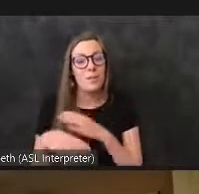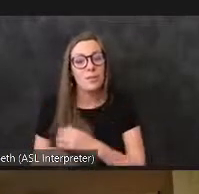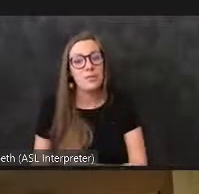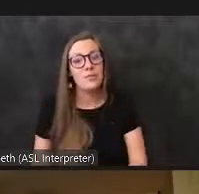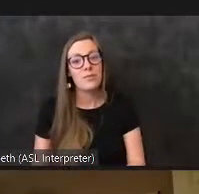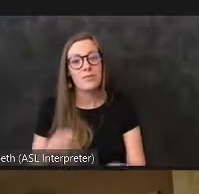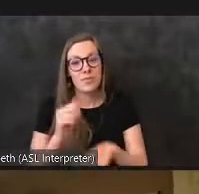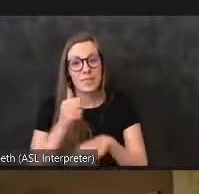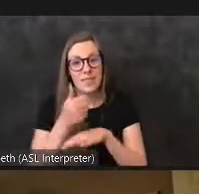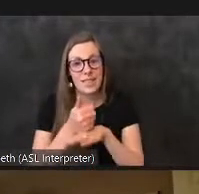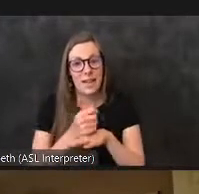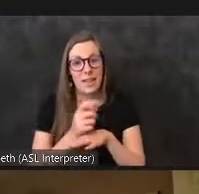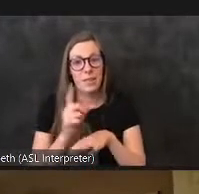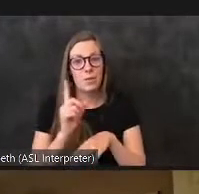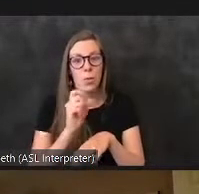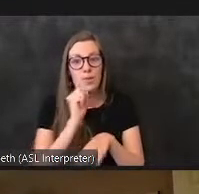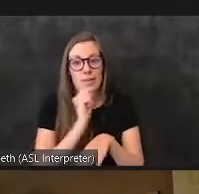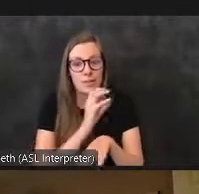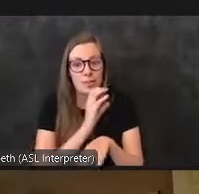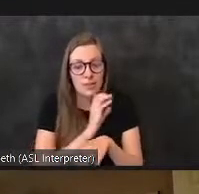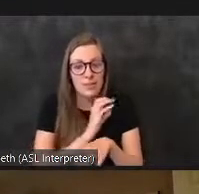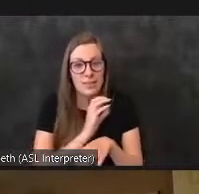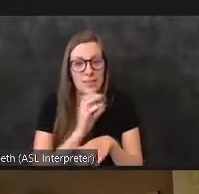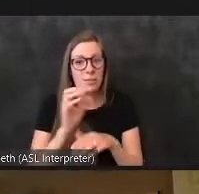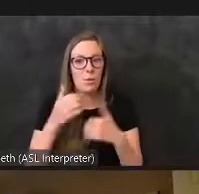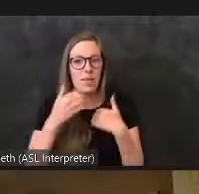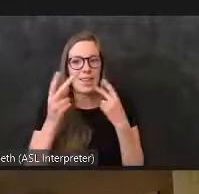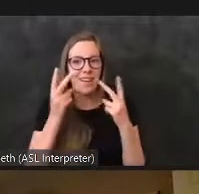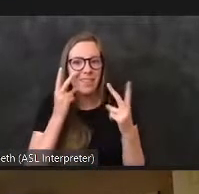y puedes llegar a aperturar la visitaciones a las casas de adultos